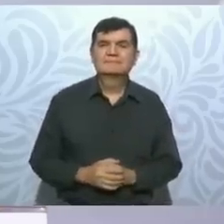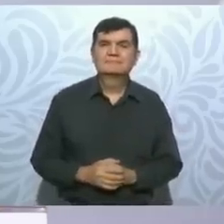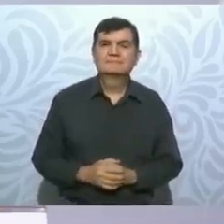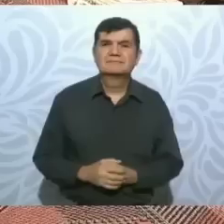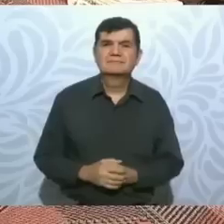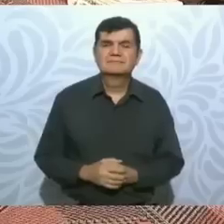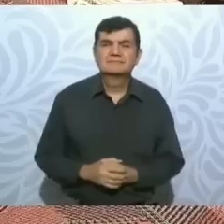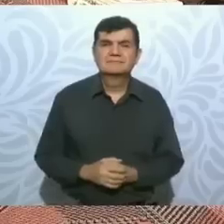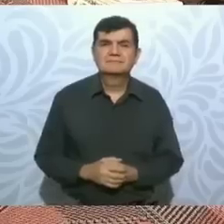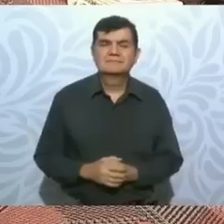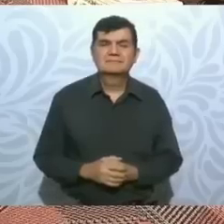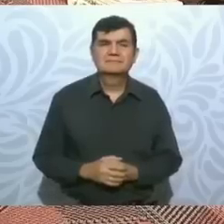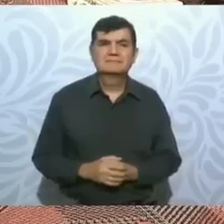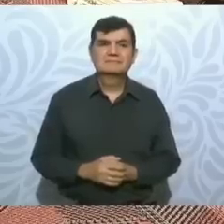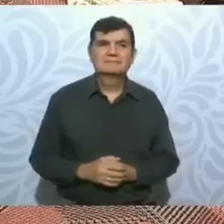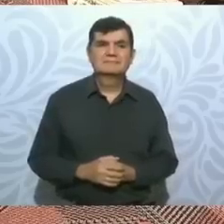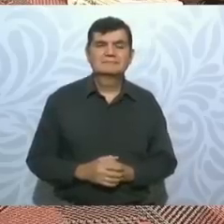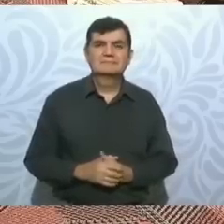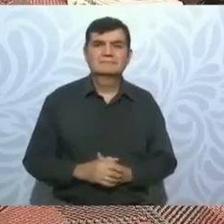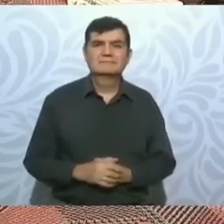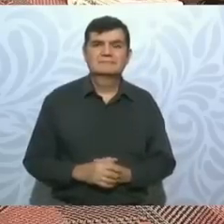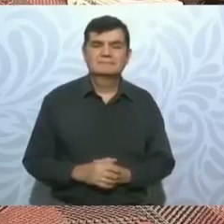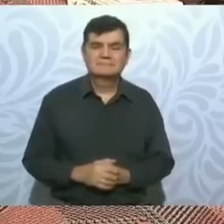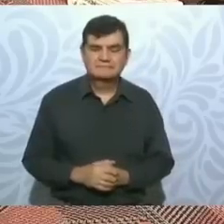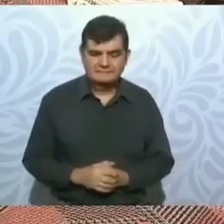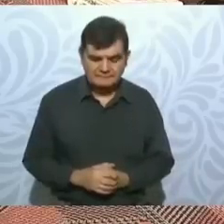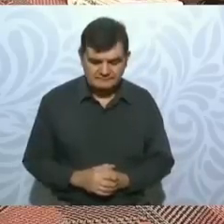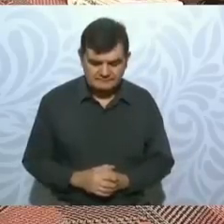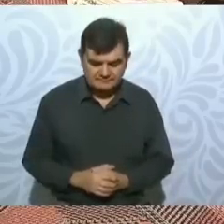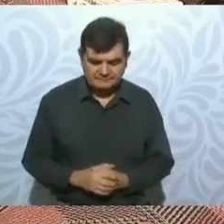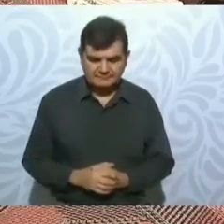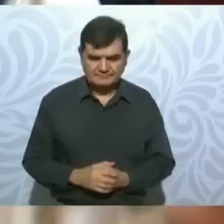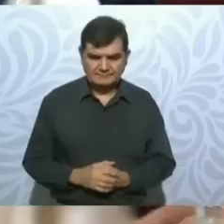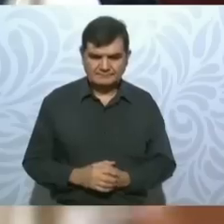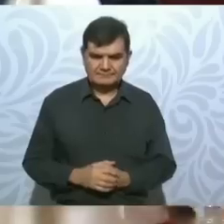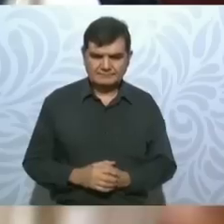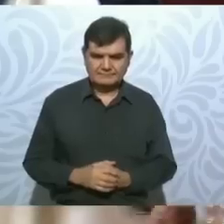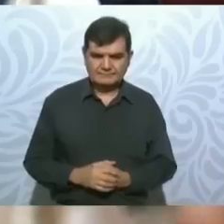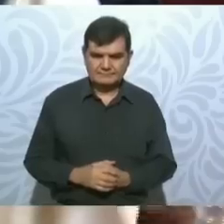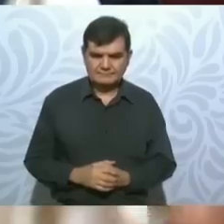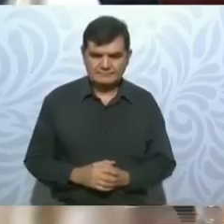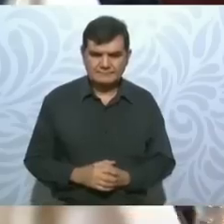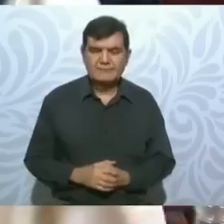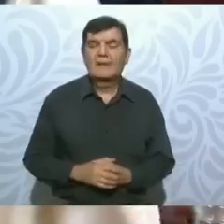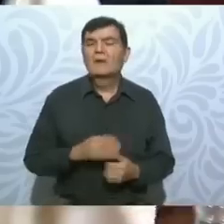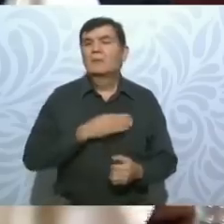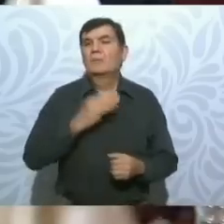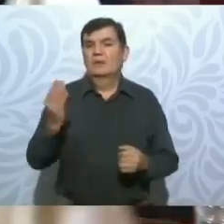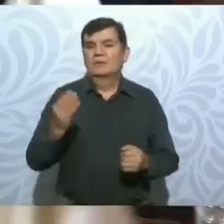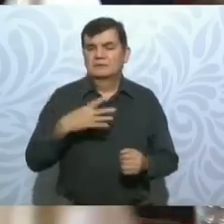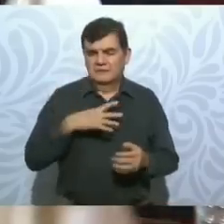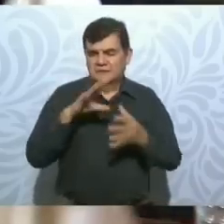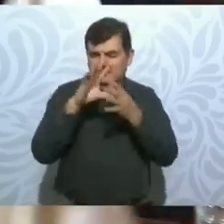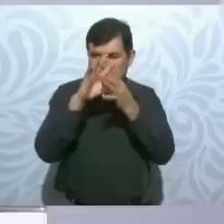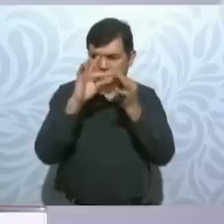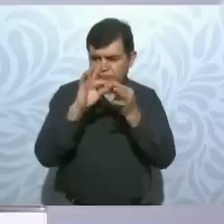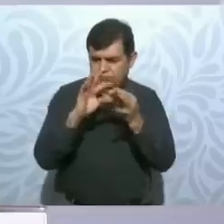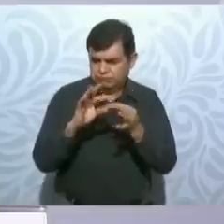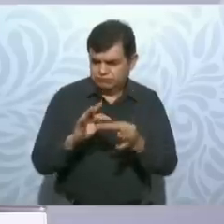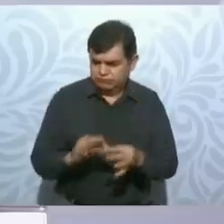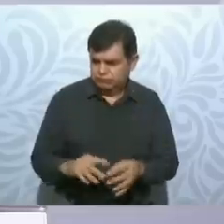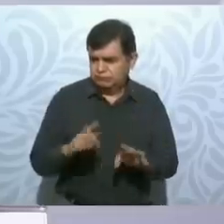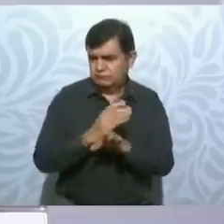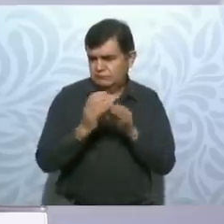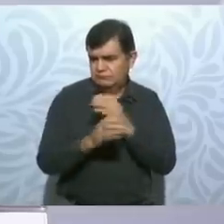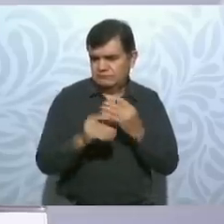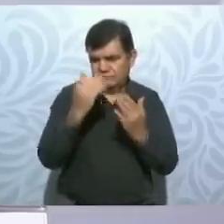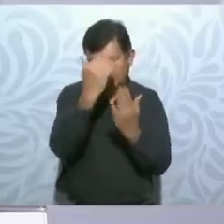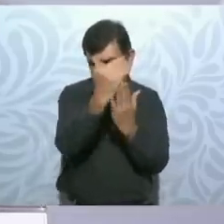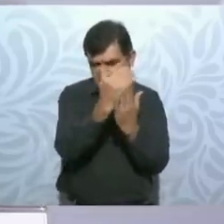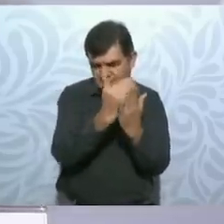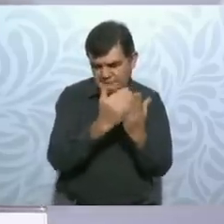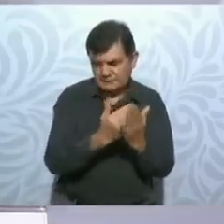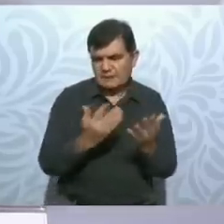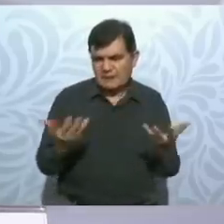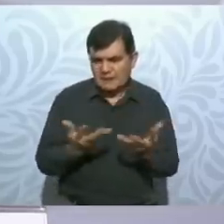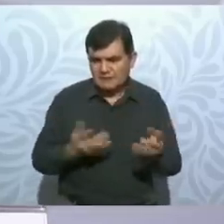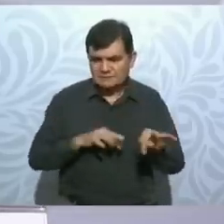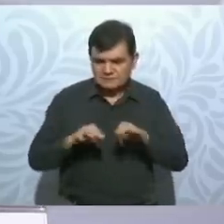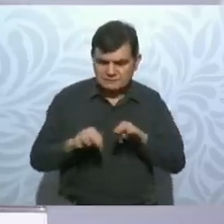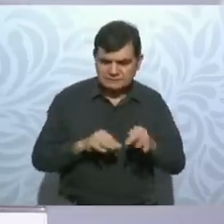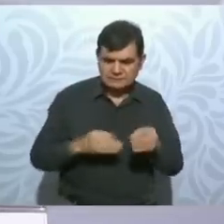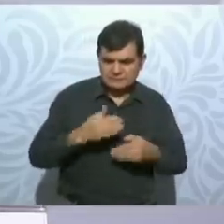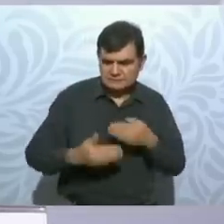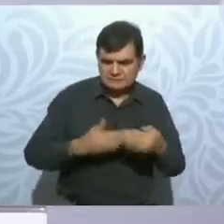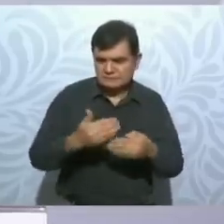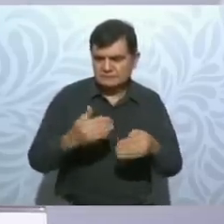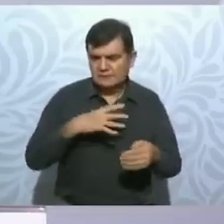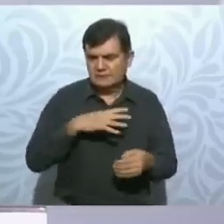este Pero bueno Les comento deas acones que han salido y que nos tienen que llevar esta